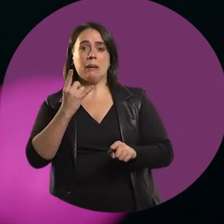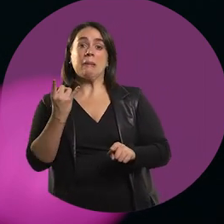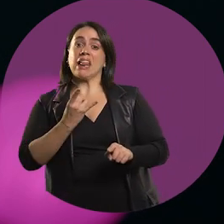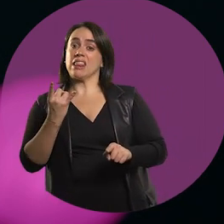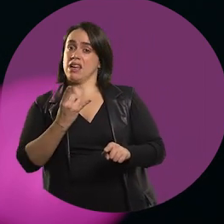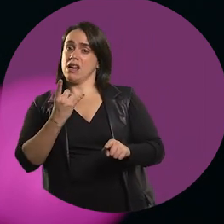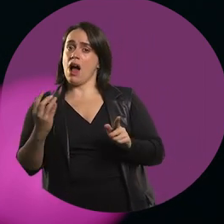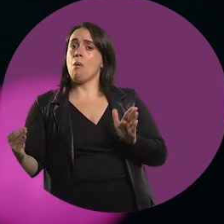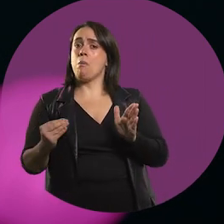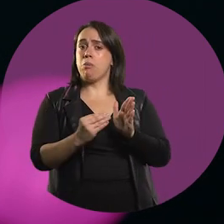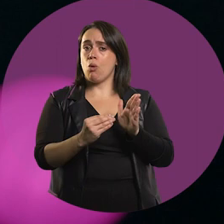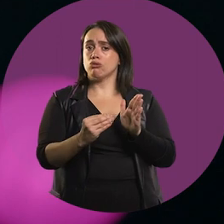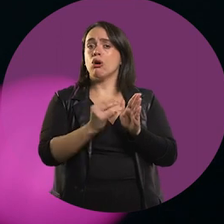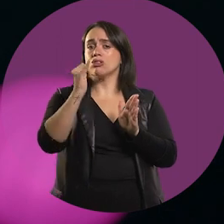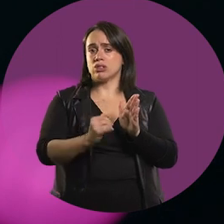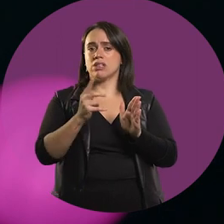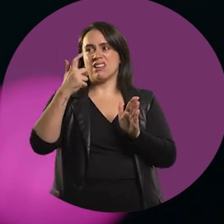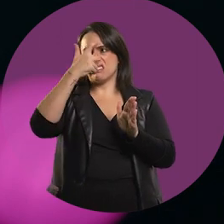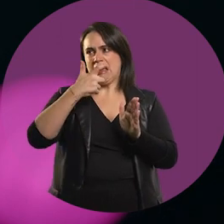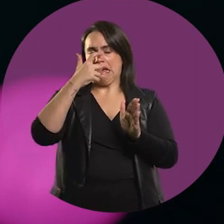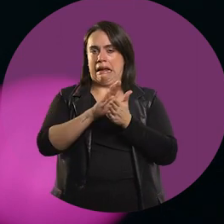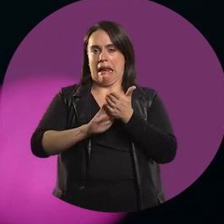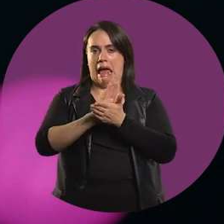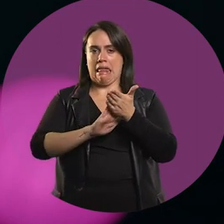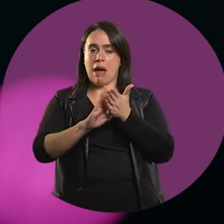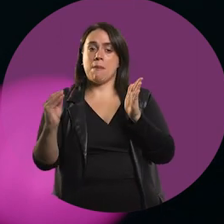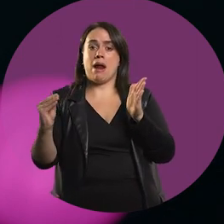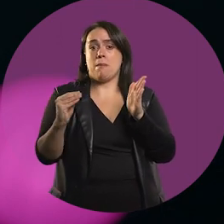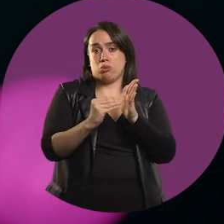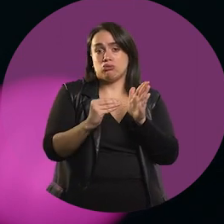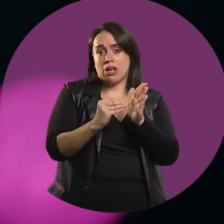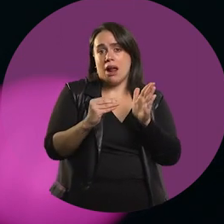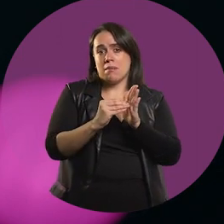decir que yo veía para poderme inscribir en la escuela, en una escuela común, digámosle,